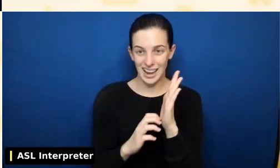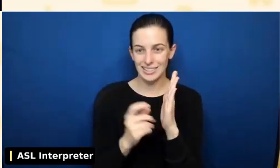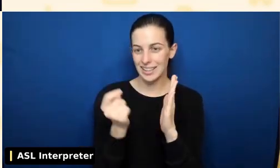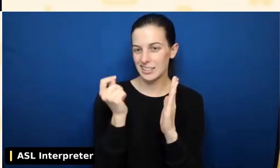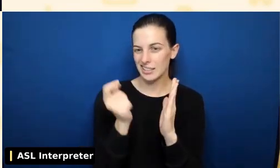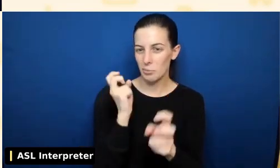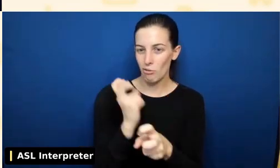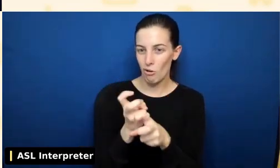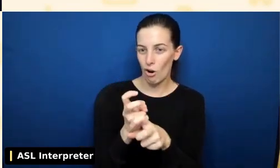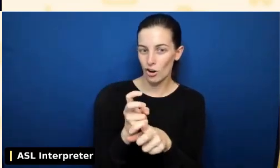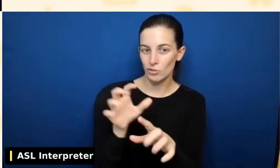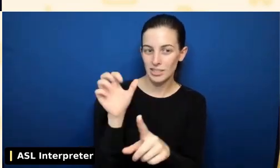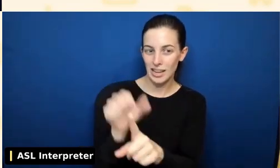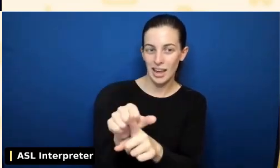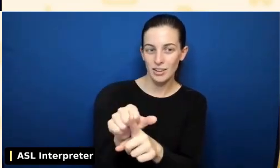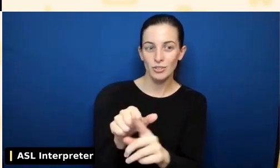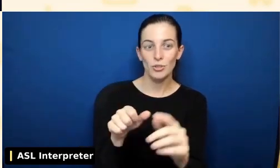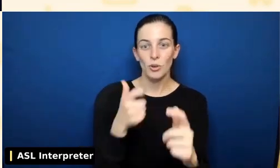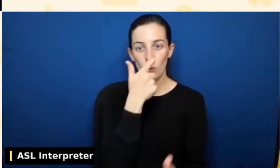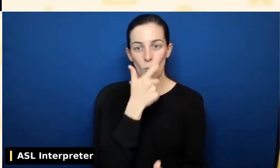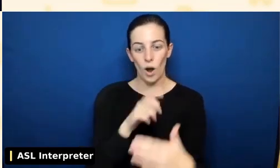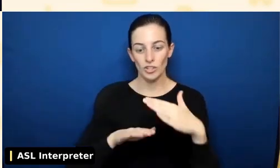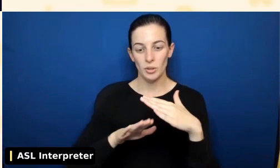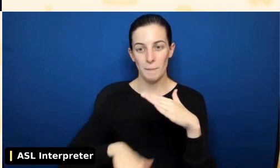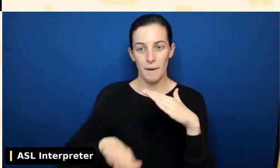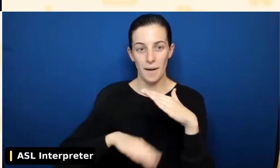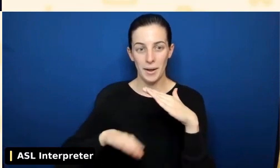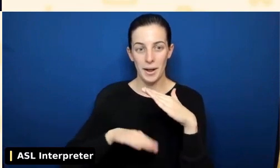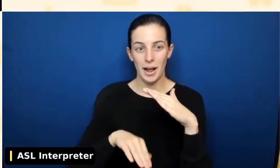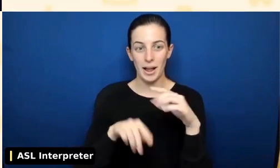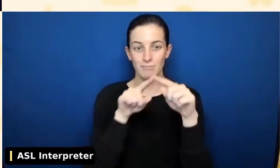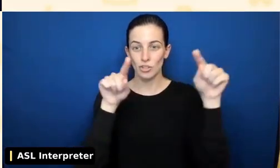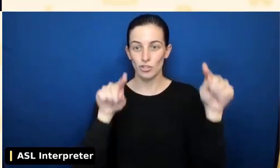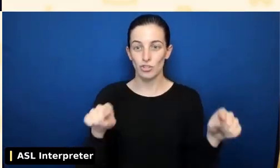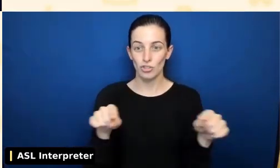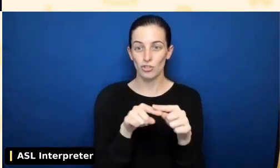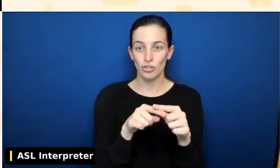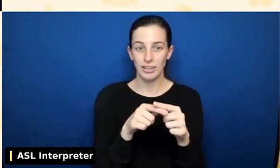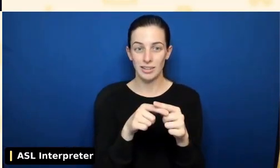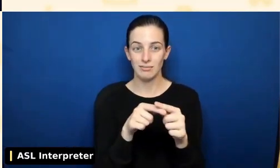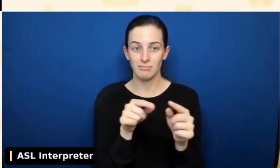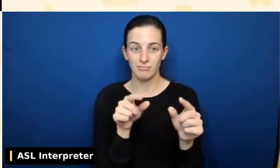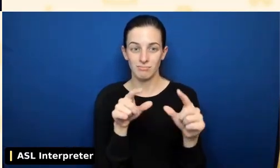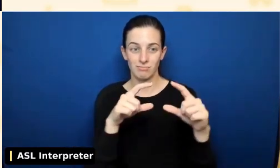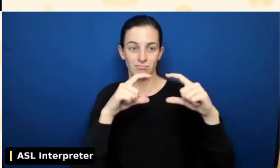Así que mira ese cuadro del lector de pantalla en la parte inferior izquierda.